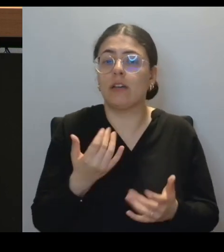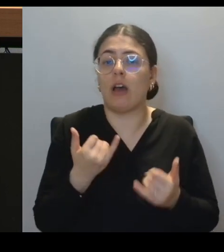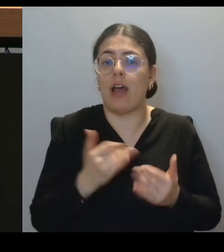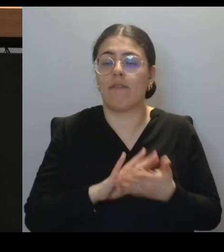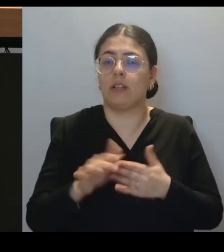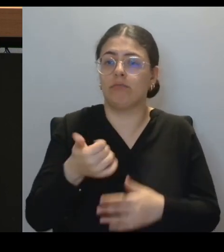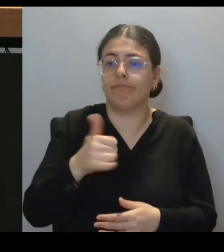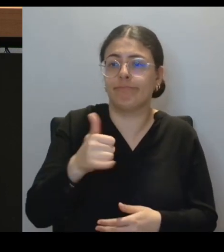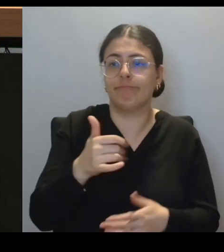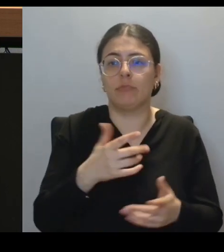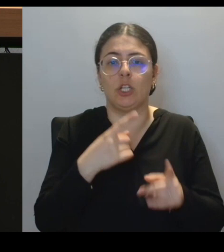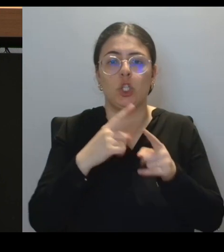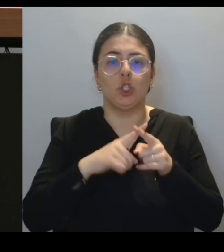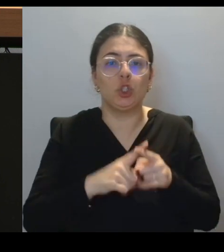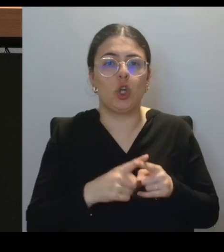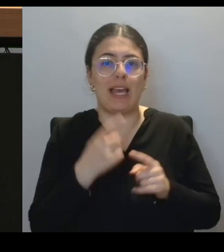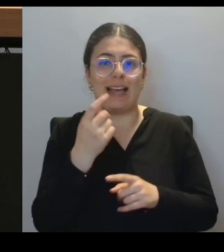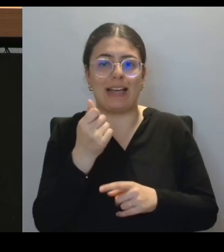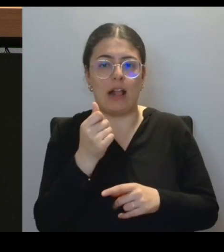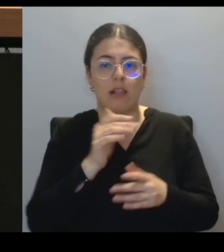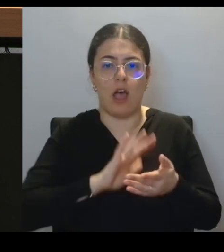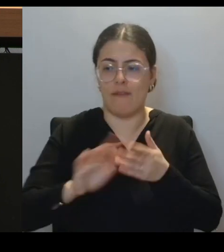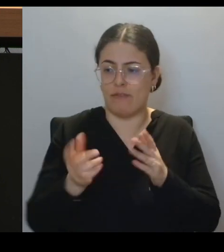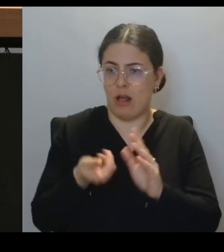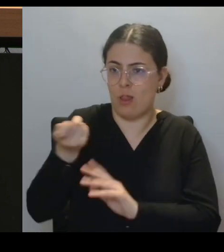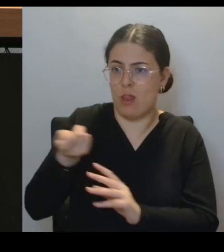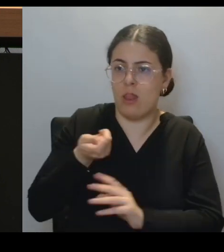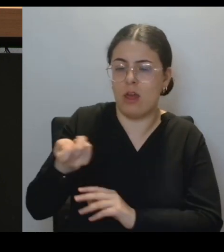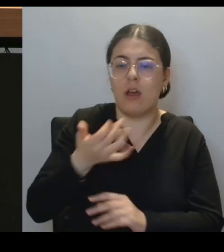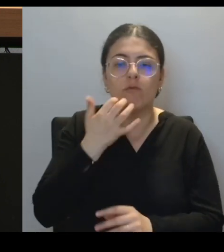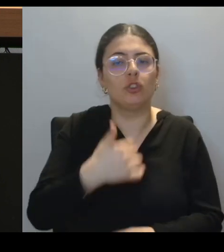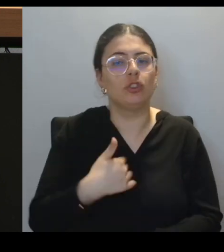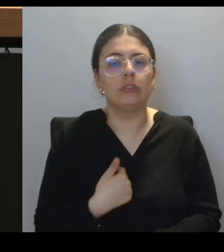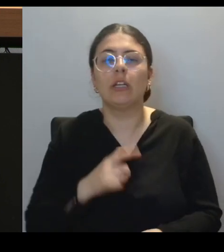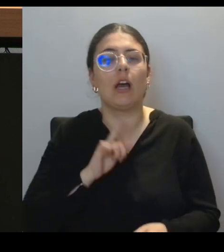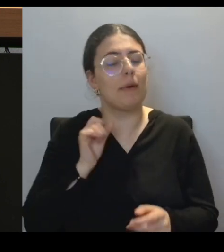wir haben auch immer gesagt, es kommt auf den Einzelfall an und für mich